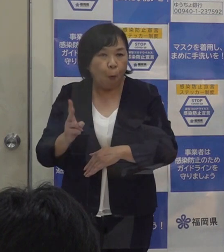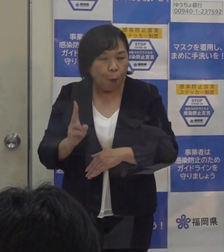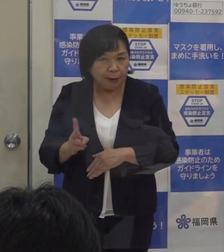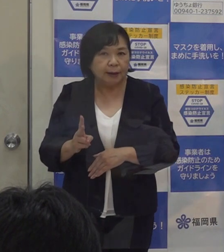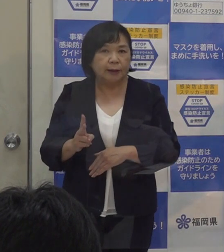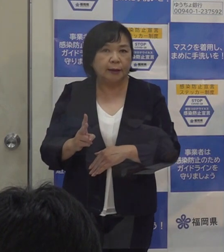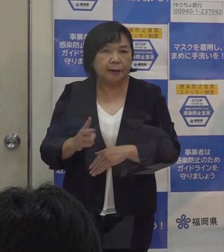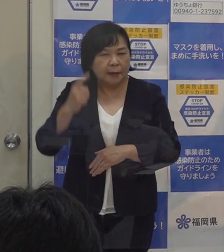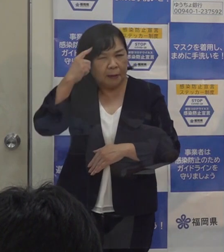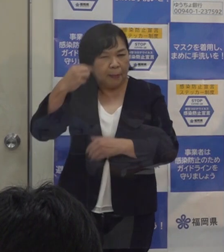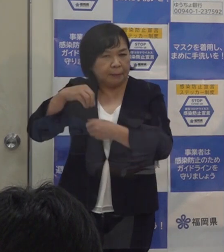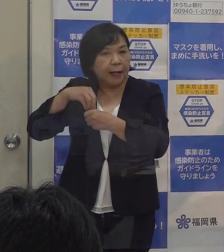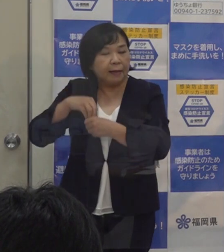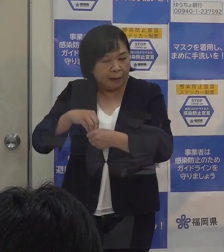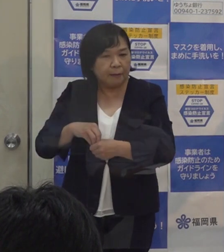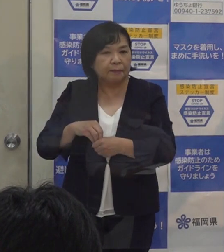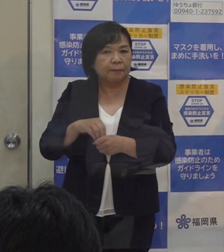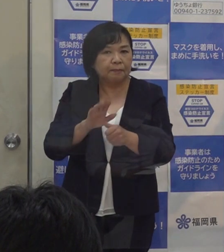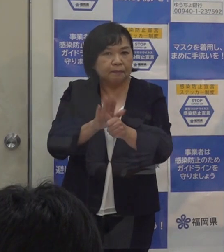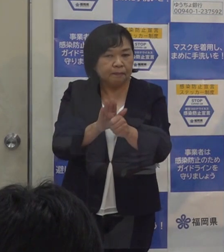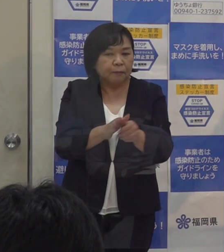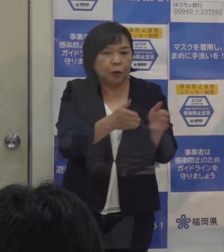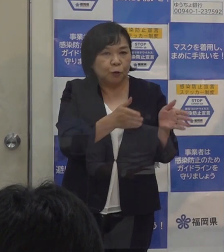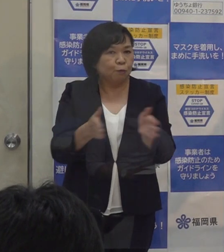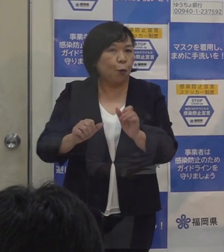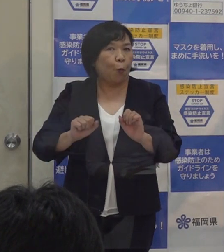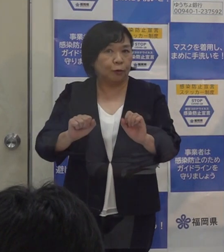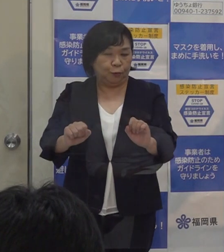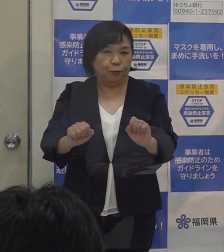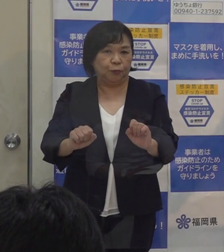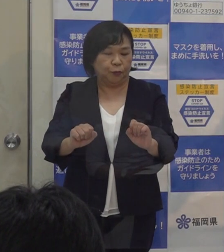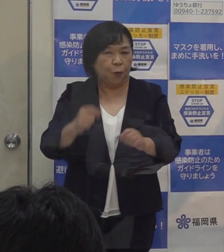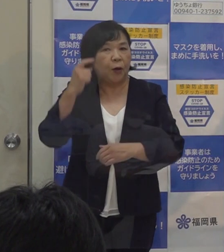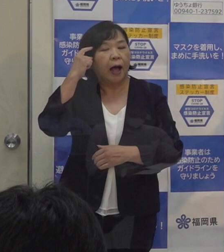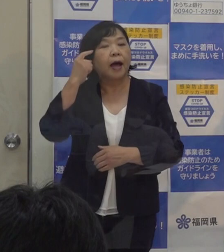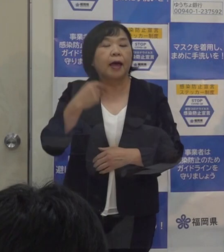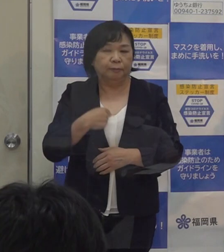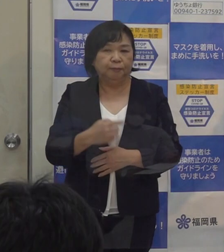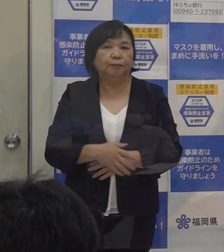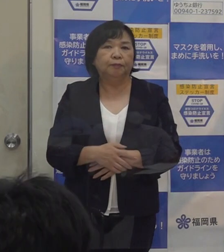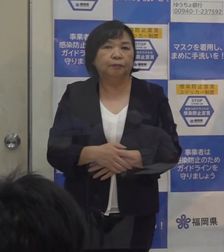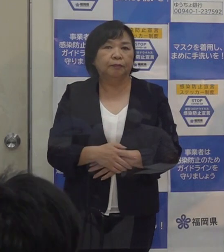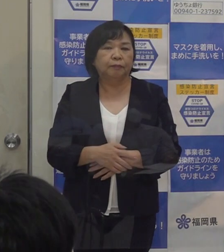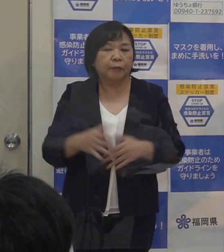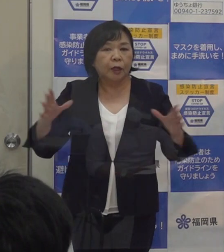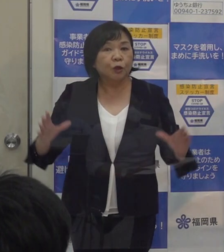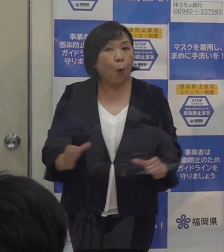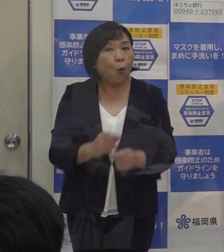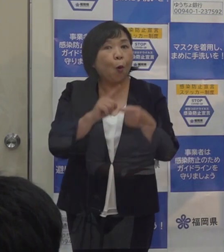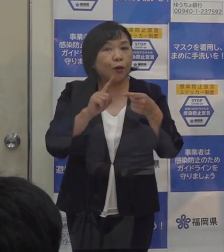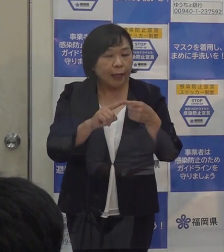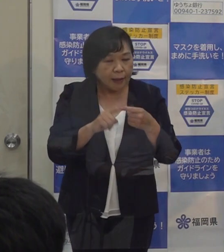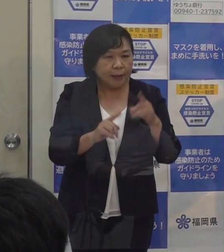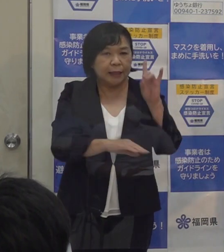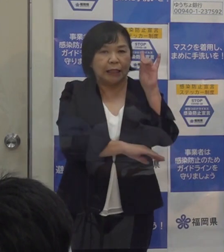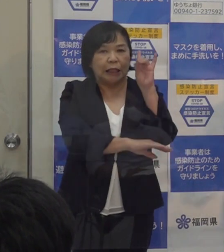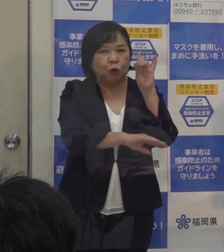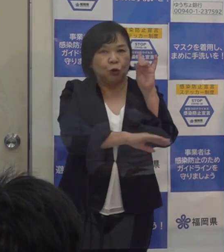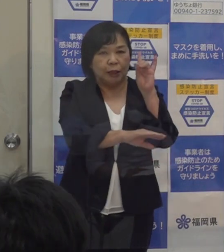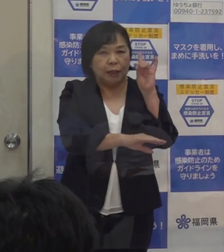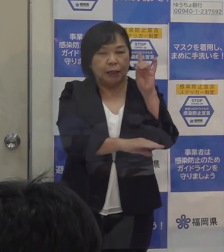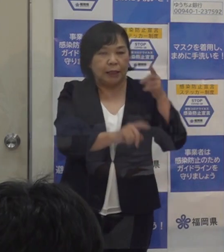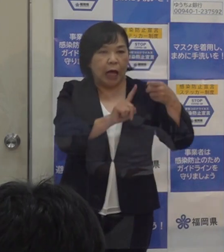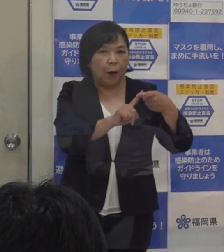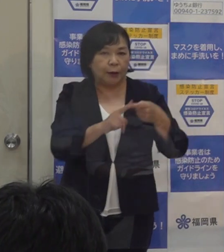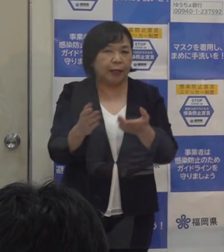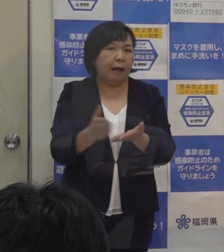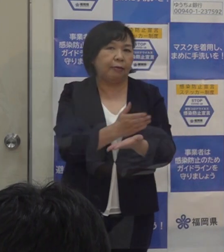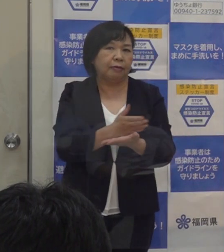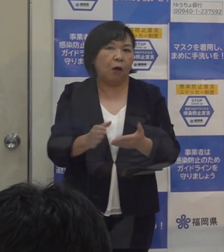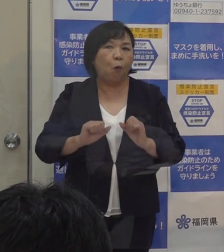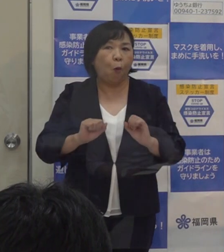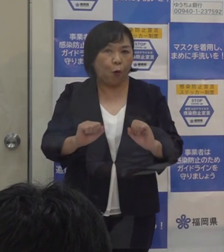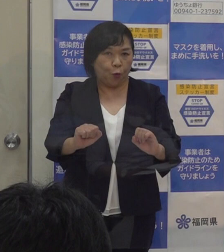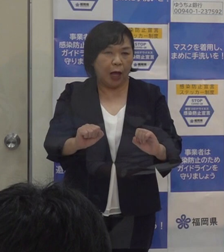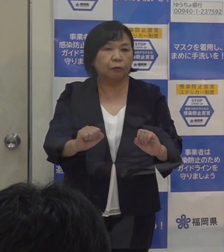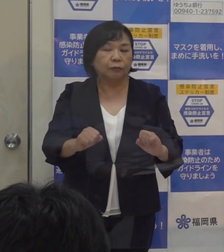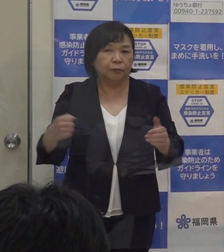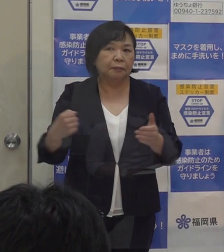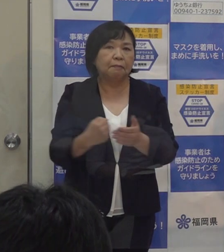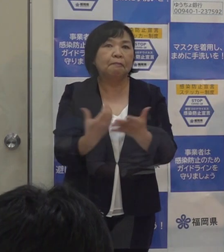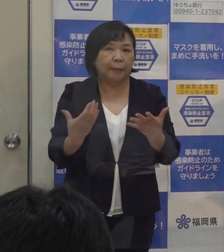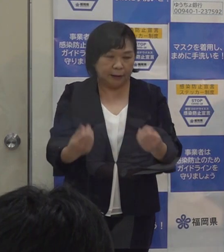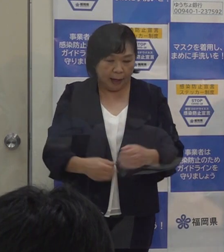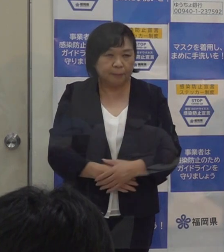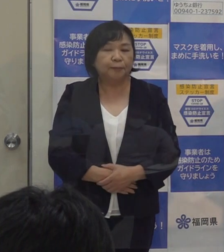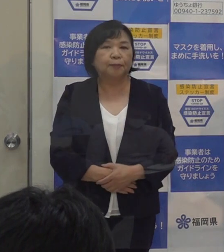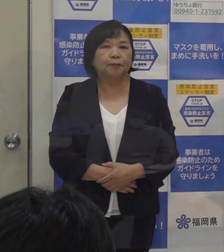それを念頭に病床等の準備に入っていただくことを考えながら 総合的にこの指標に当てはめ 判断をしていきたいと思います